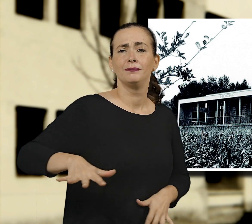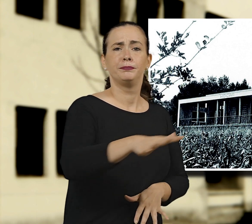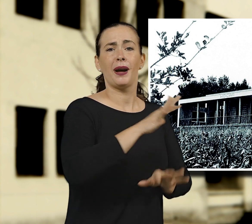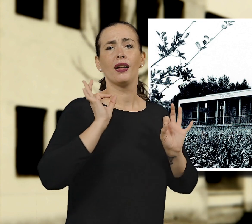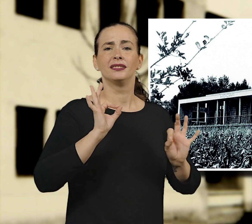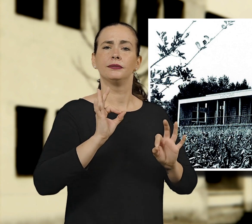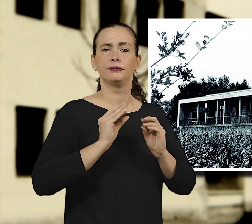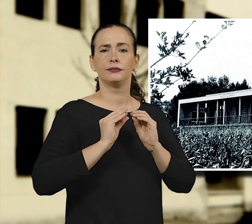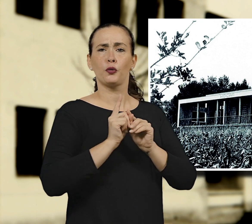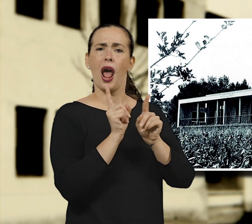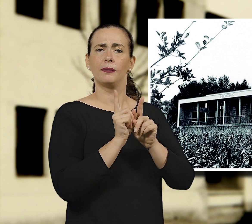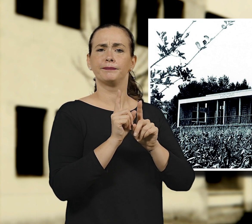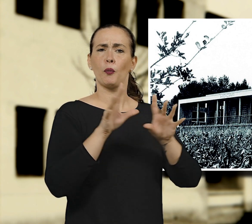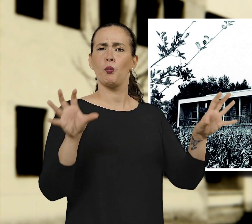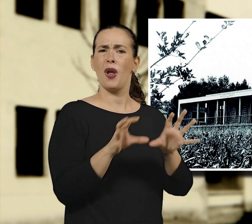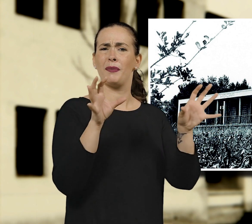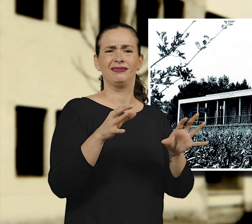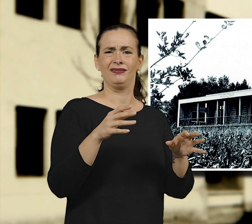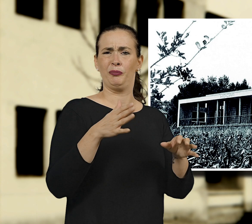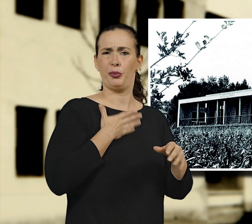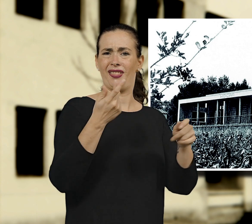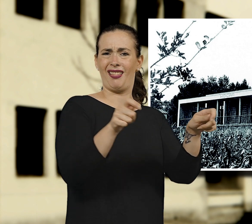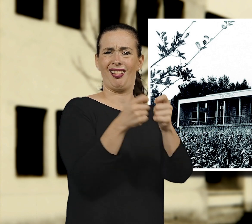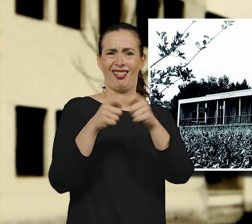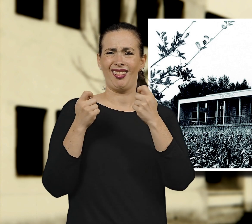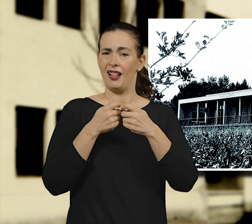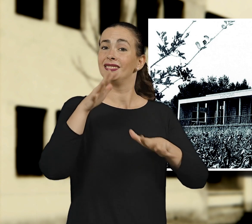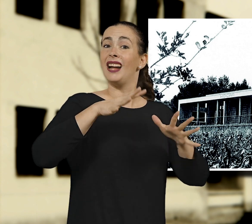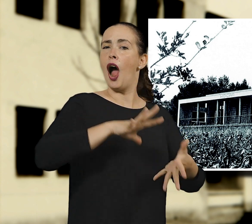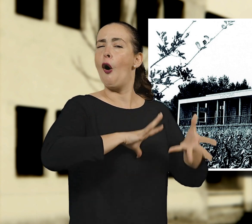en espais que permetessin distribuir el mobiliari segons les necessitats dels estudis